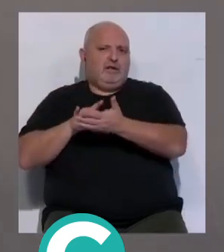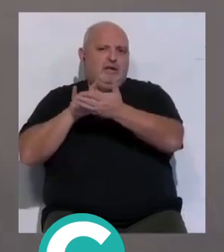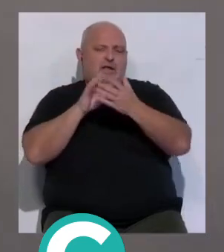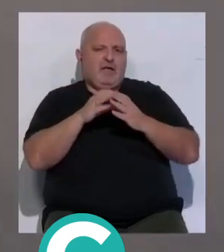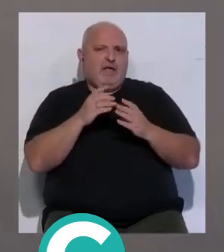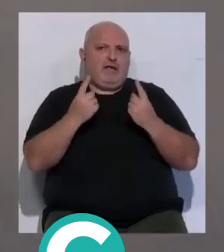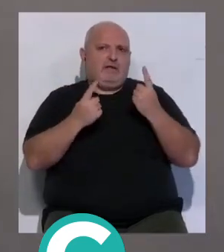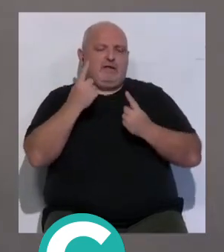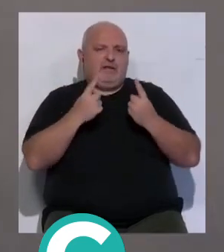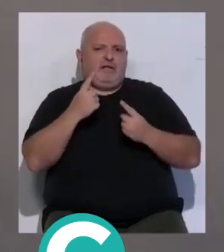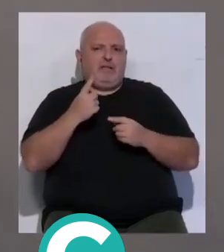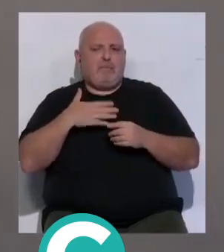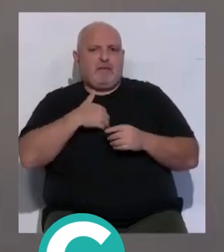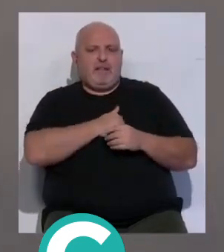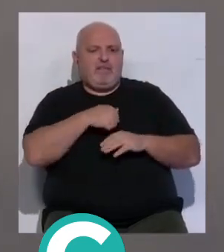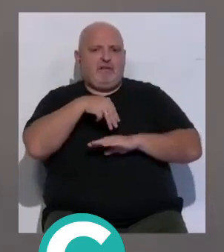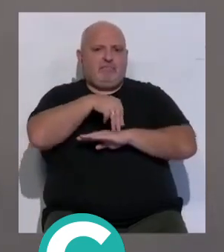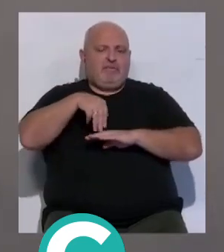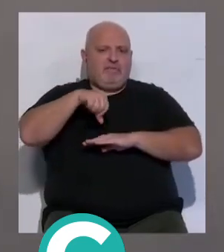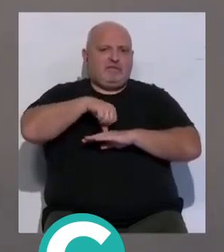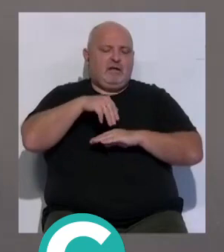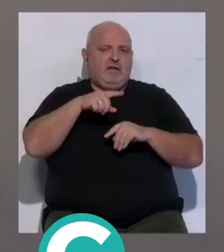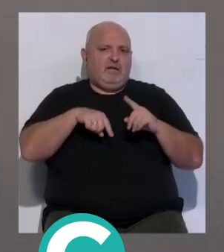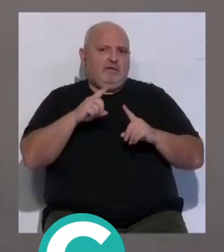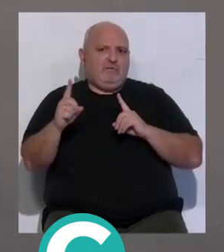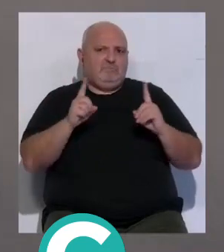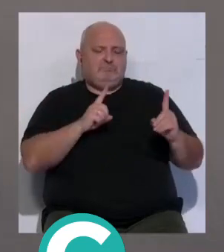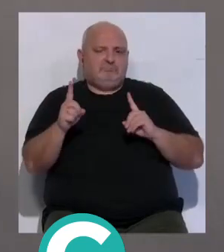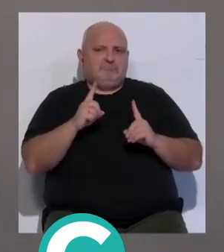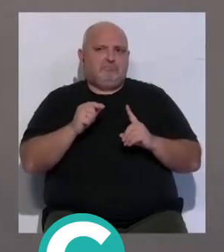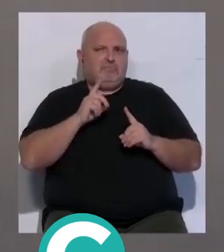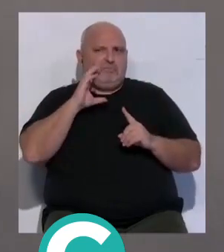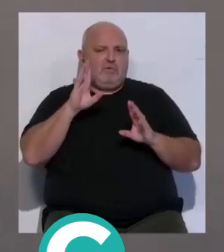a veces de centrocampista a veces de lateral y cuando llego aquí creo que fue un fichaje